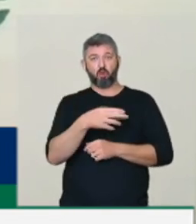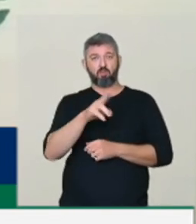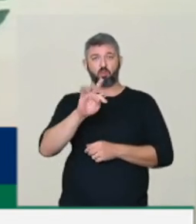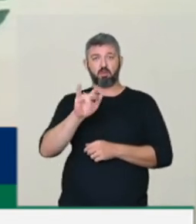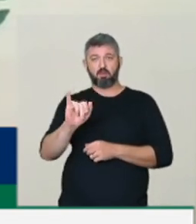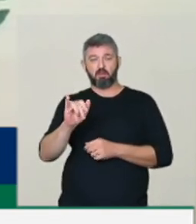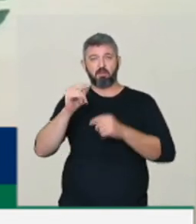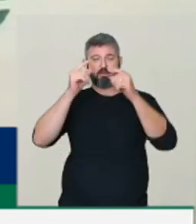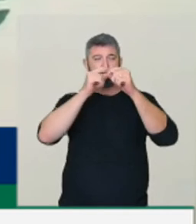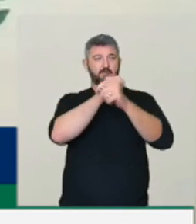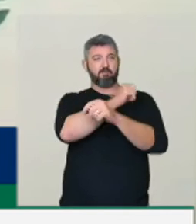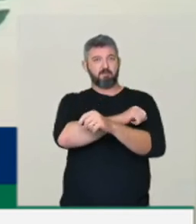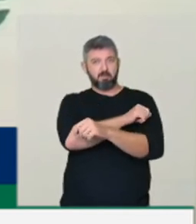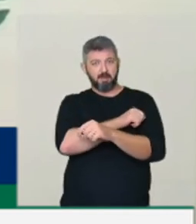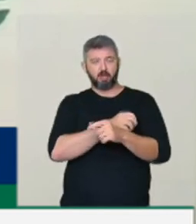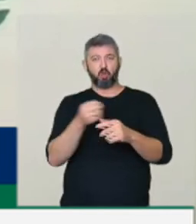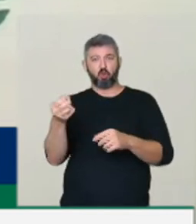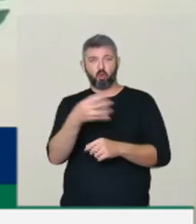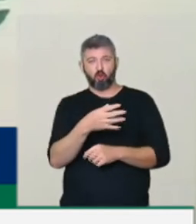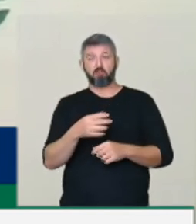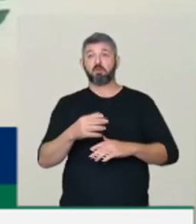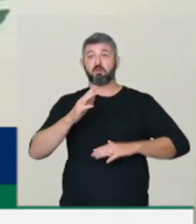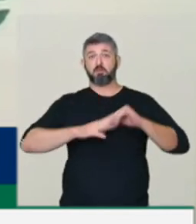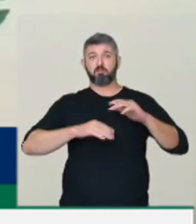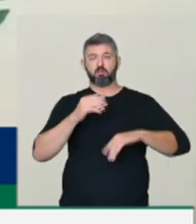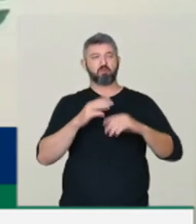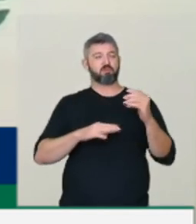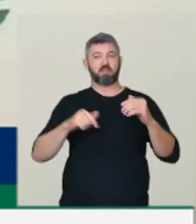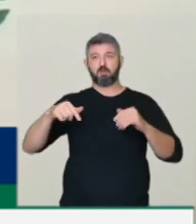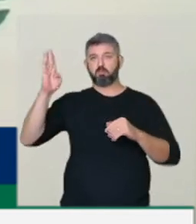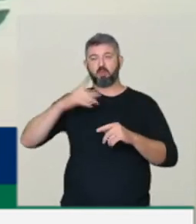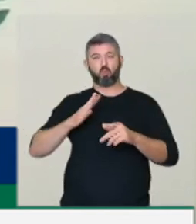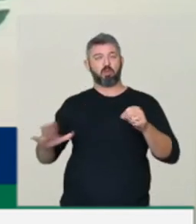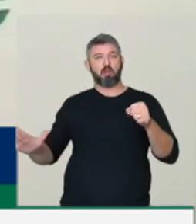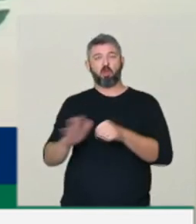ABERTURA DE NOVAS UTIS, ENFERMARIA, NÓS TEMOS PROFISSIONAIS ESTRESSADOS, NÓS TEMOS AÍ EM TORNO DE